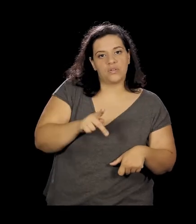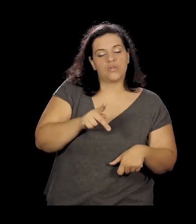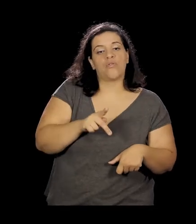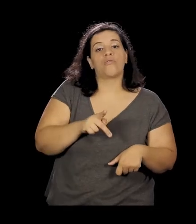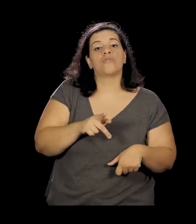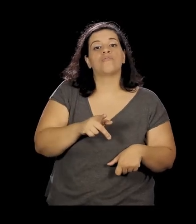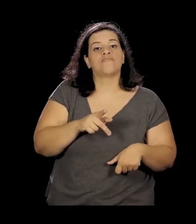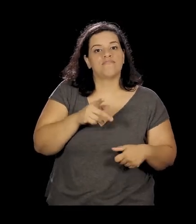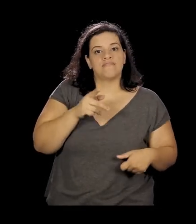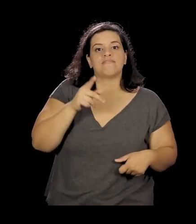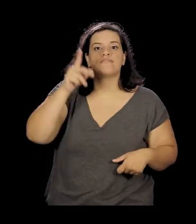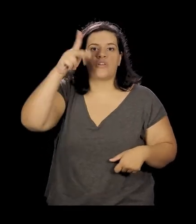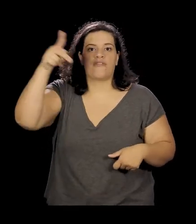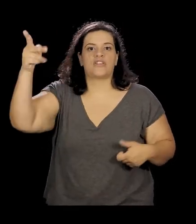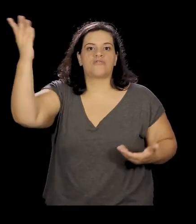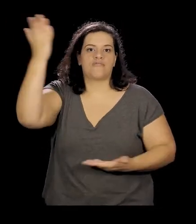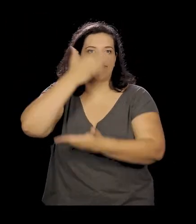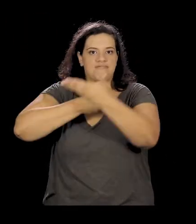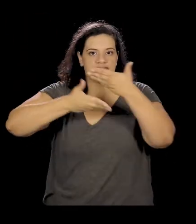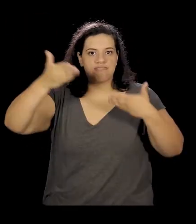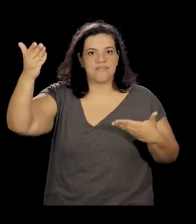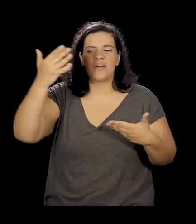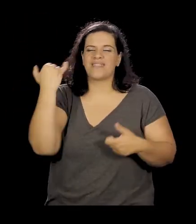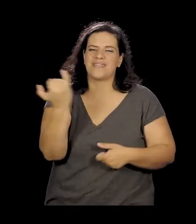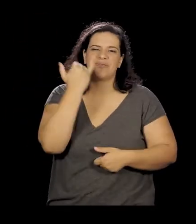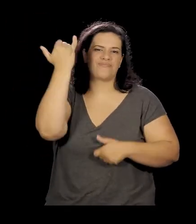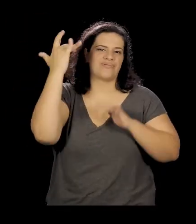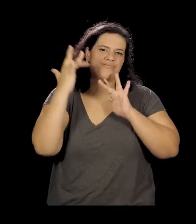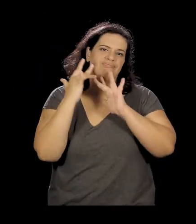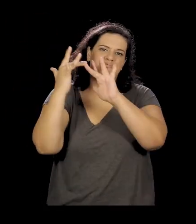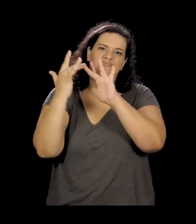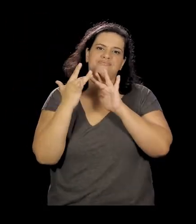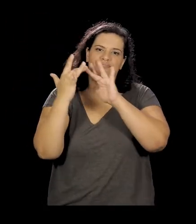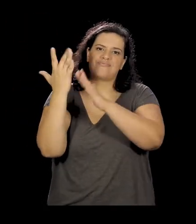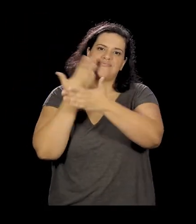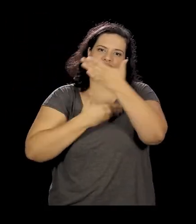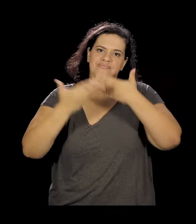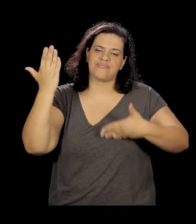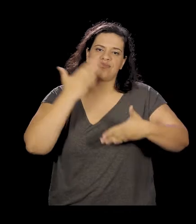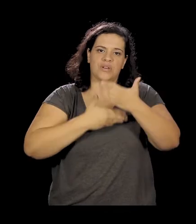que é tão importante, desenvolver essas relações de toda a vida,